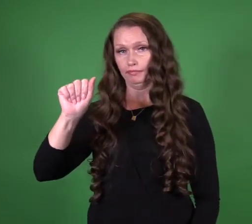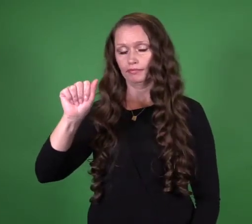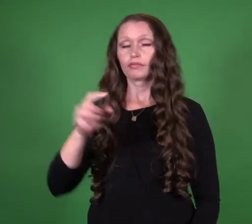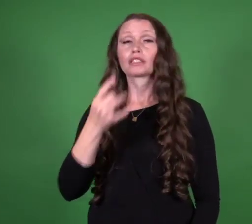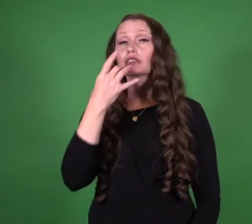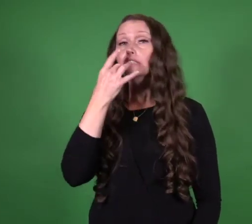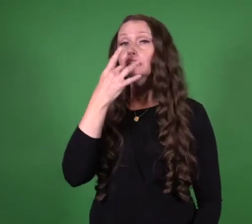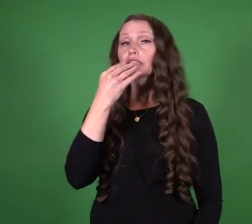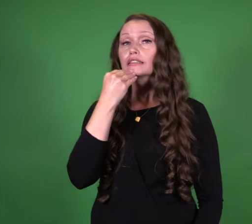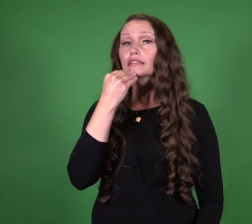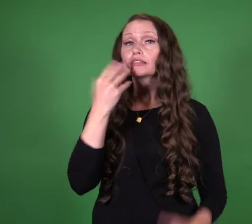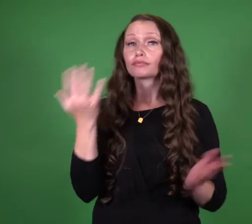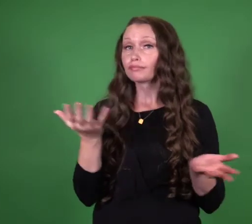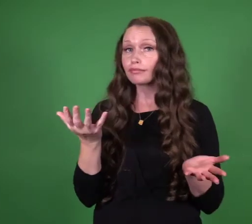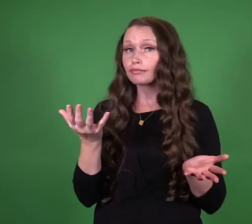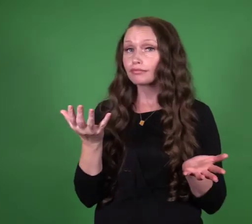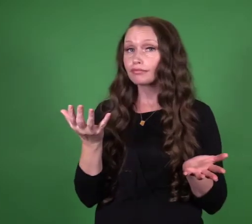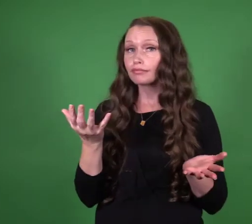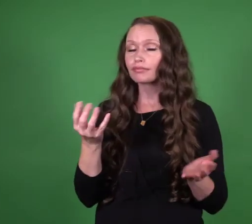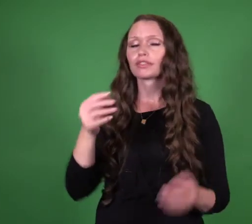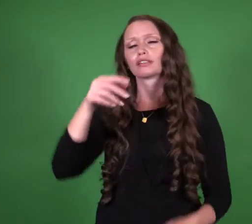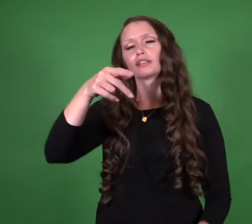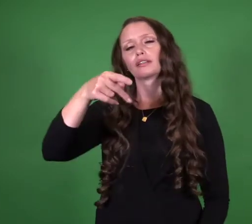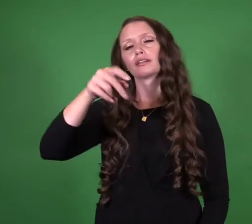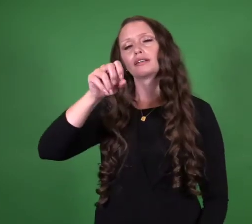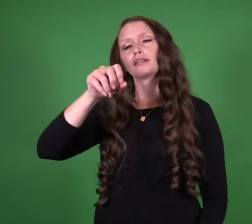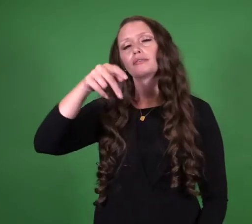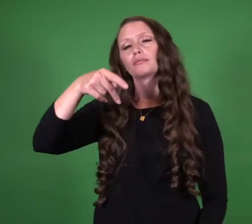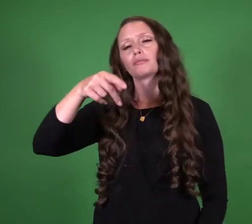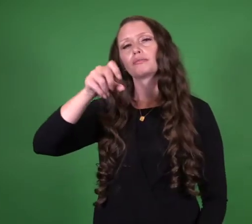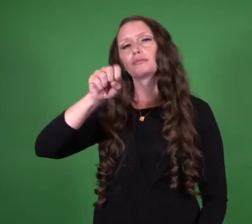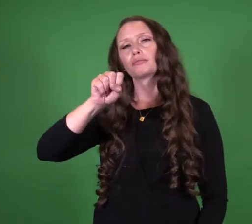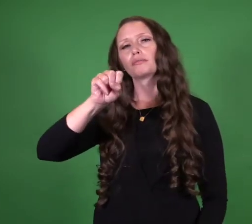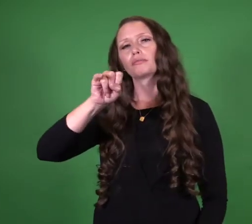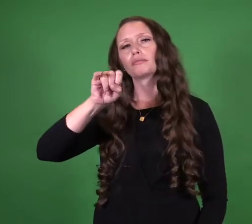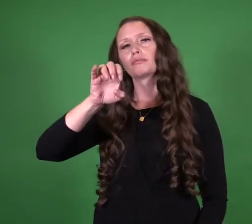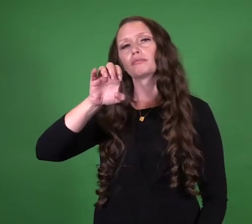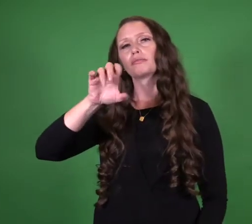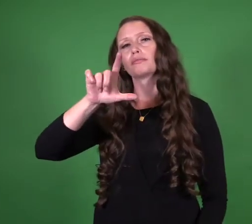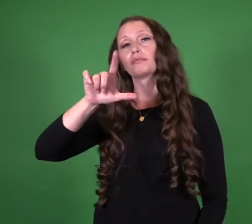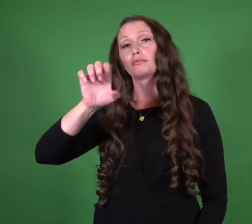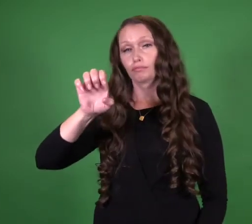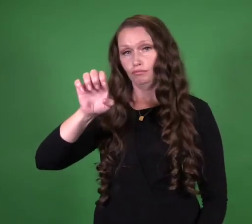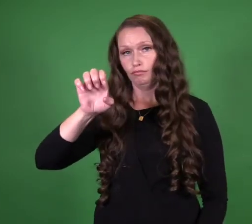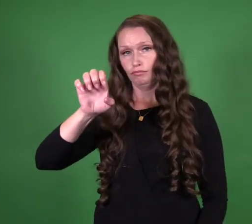Snack eaten: Popsicle